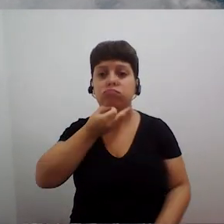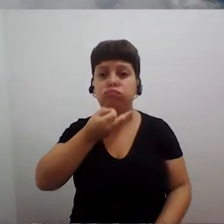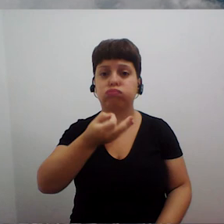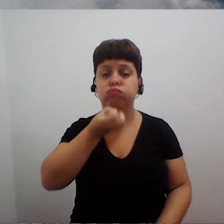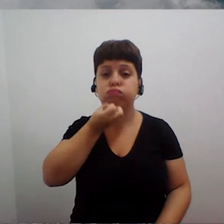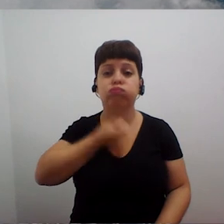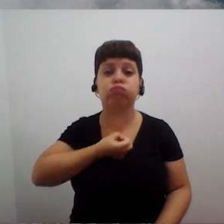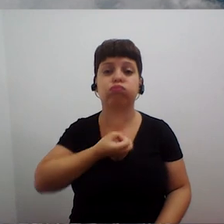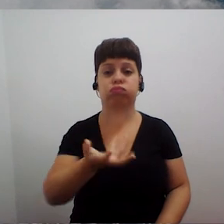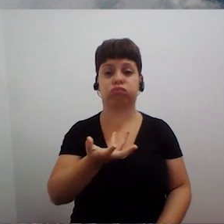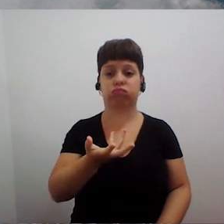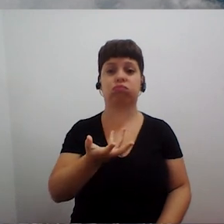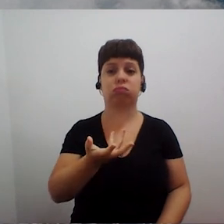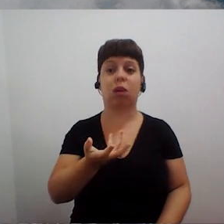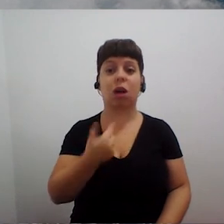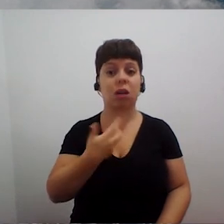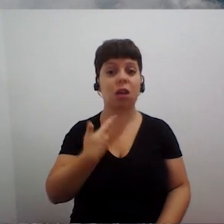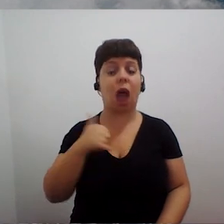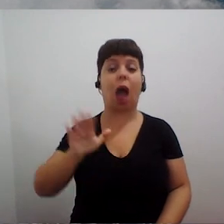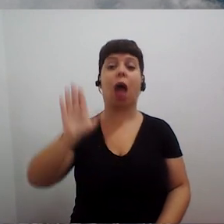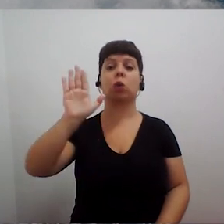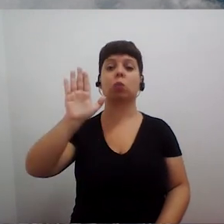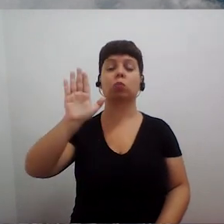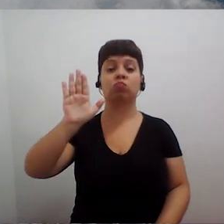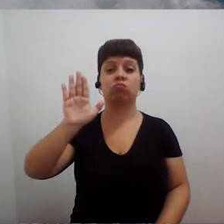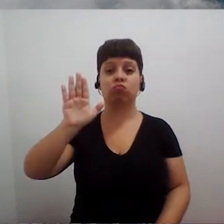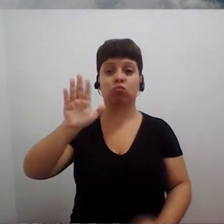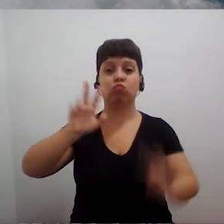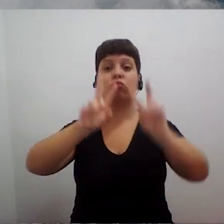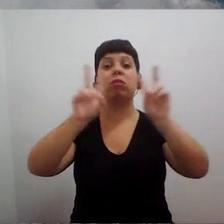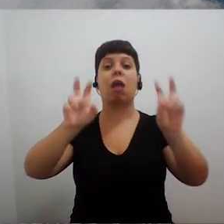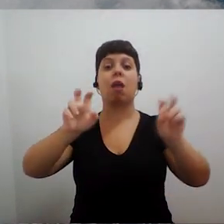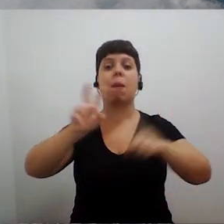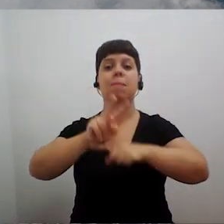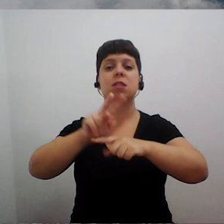quanto a conservação da água, que nos dessem apoio né